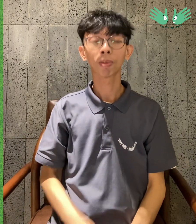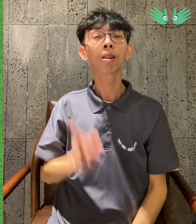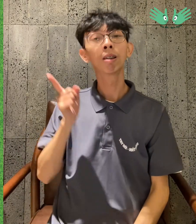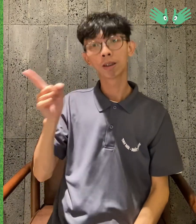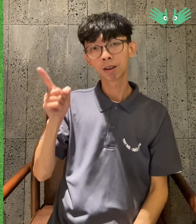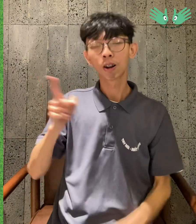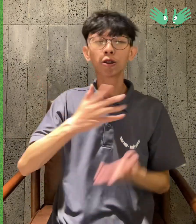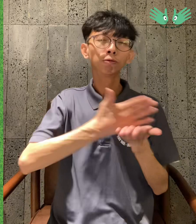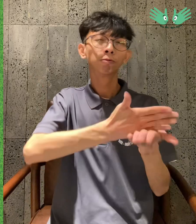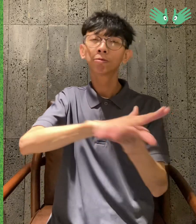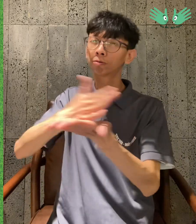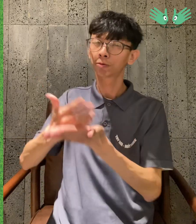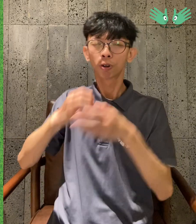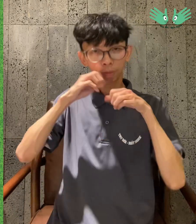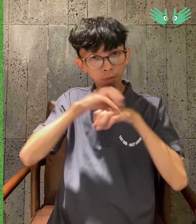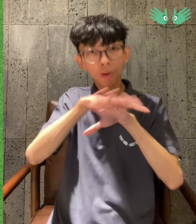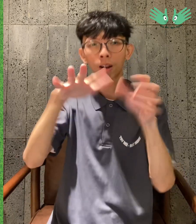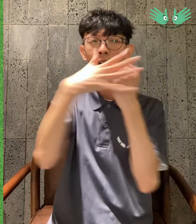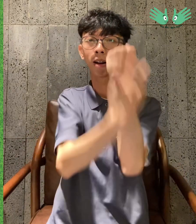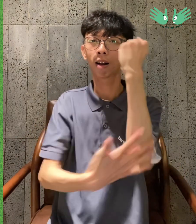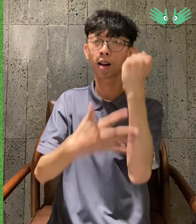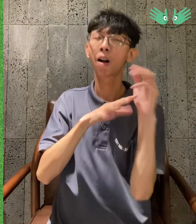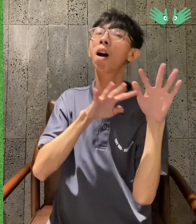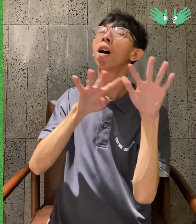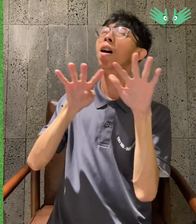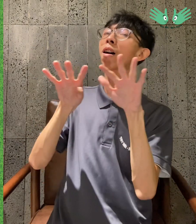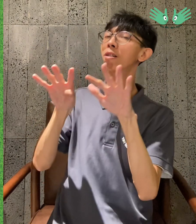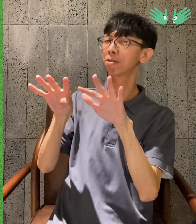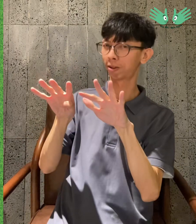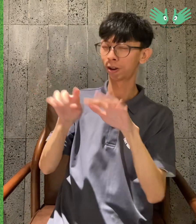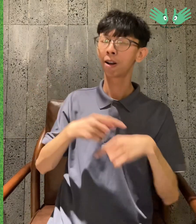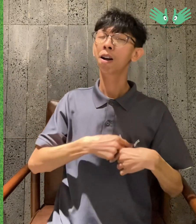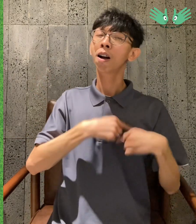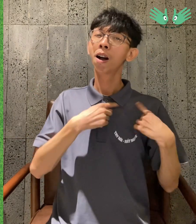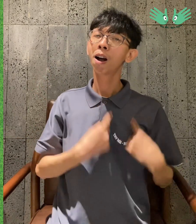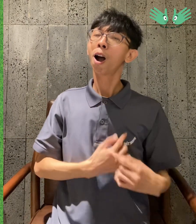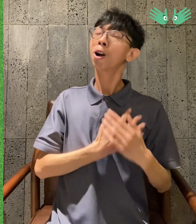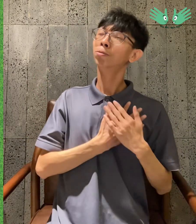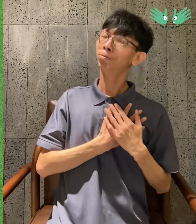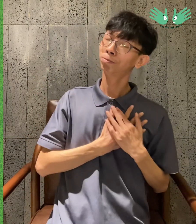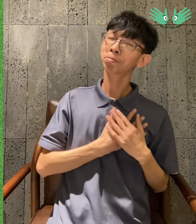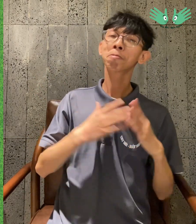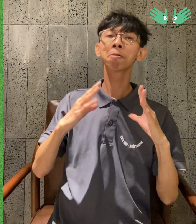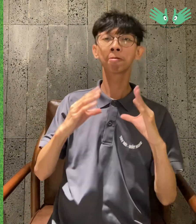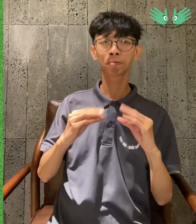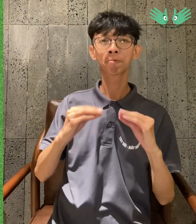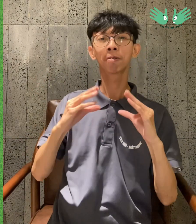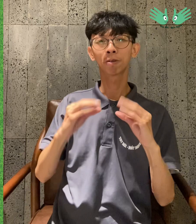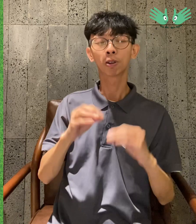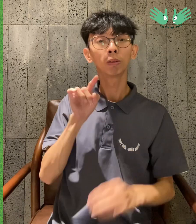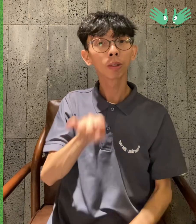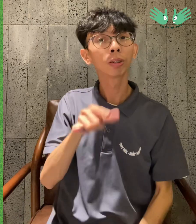Ông chia sẻ là luôn ghi nhớ những kỷ niệm, thú vị, hiểu tình cảm và sự ủng hộ của người hâm mộ dành cho mình